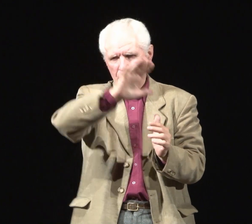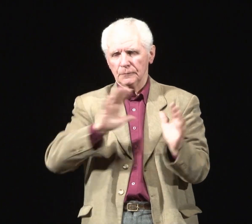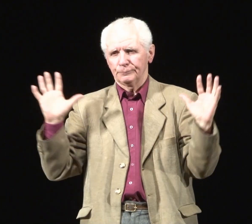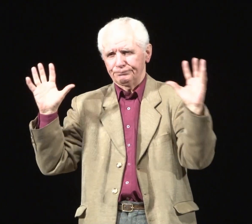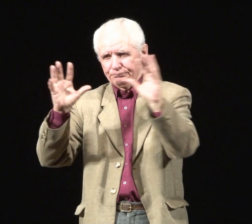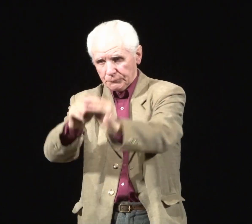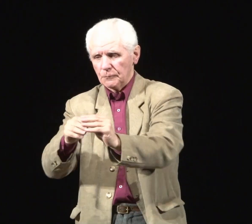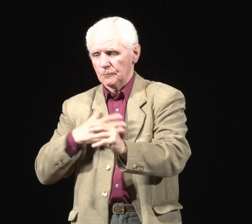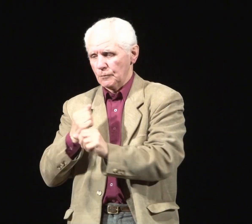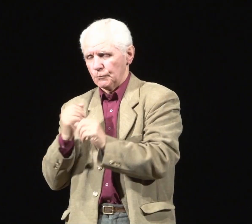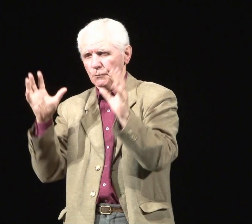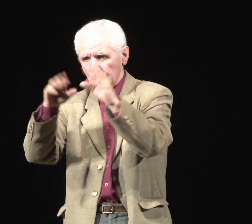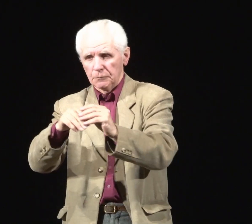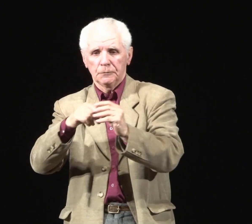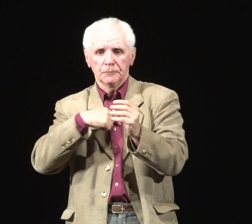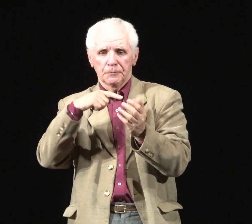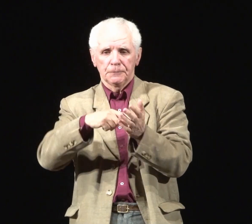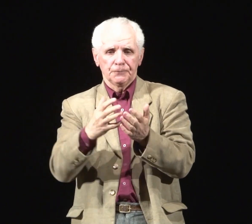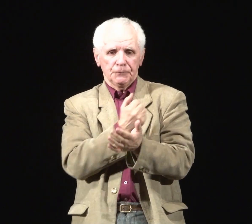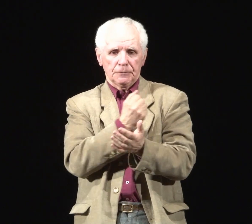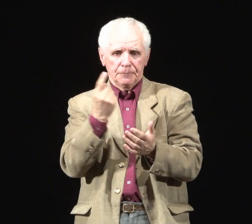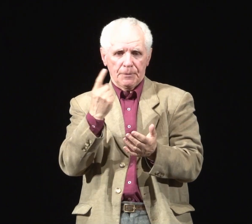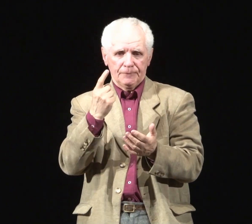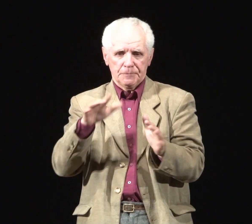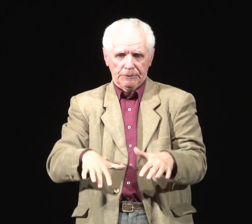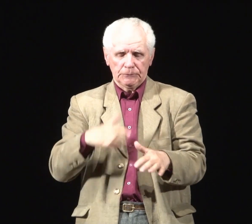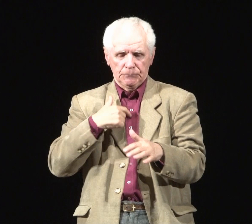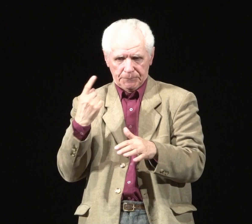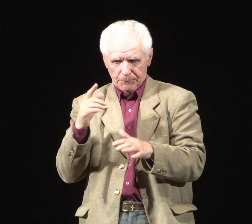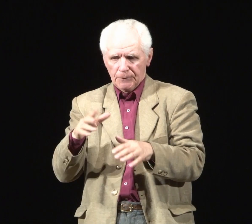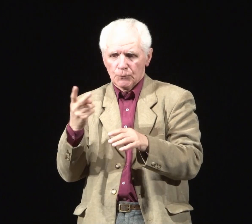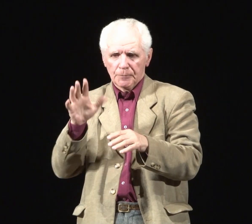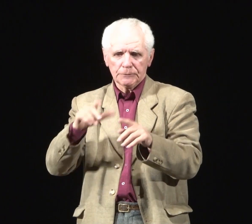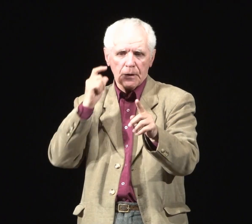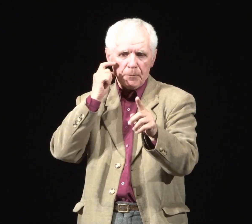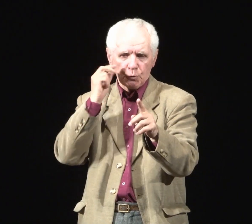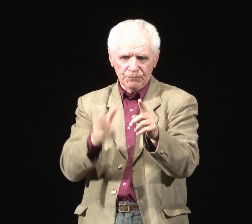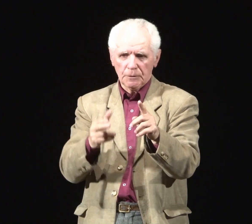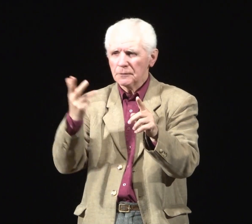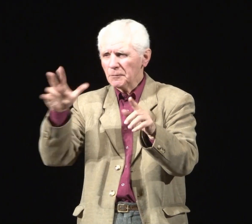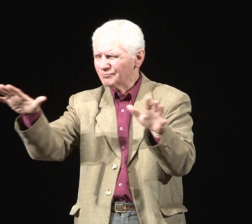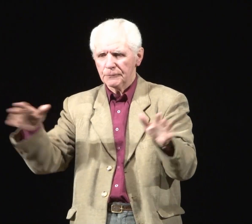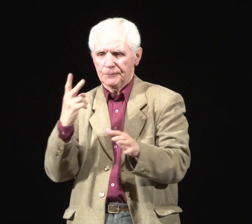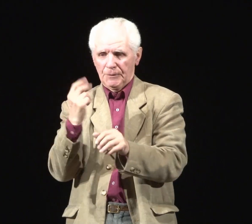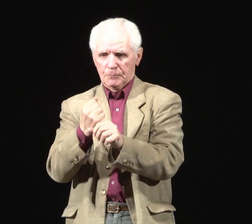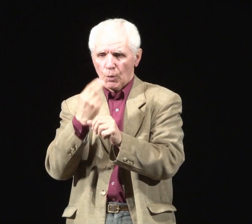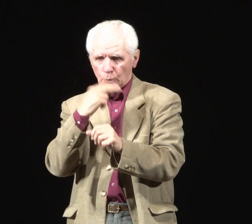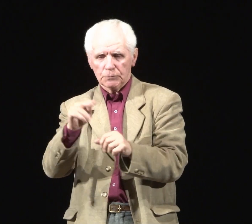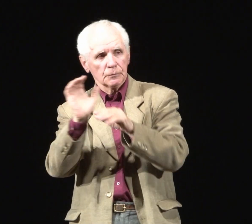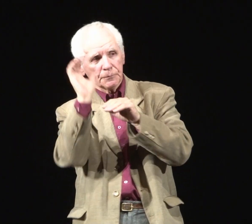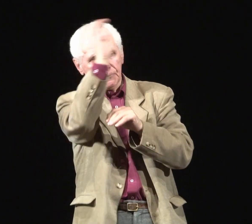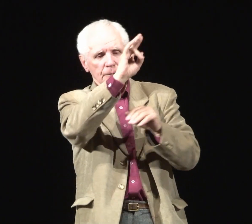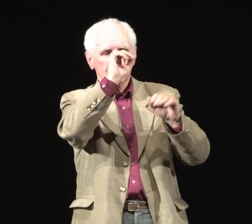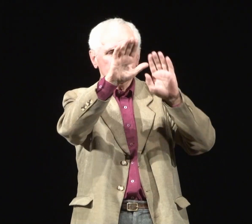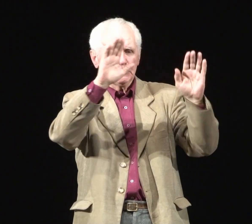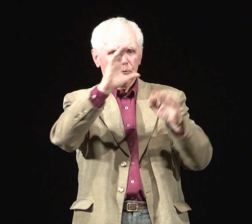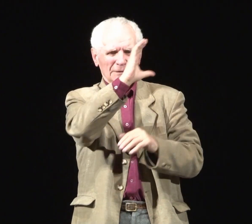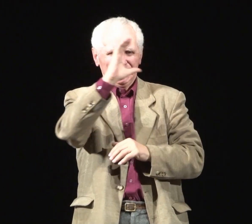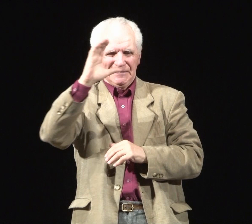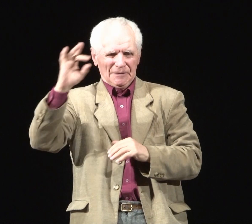Моя работа заняла первое место, второе - Хабаровска. Работы отправили в Москву, на выставку всего СССР